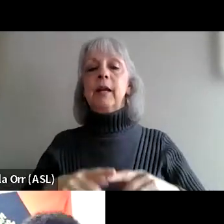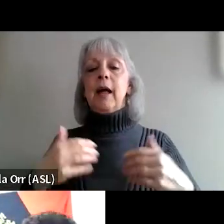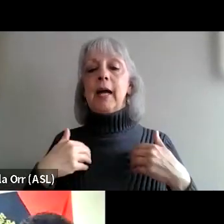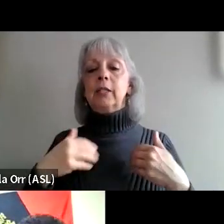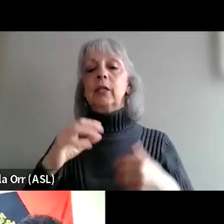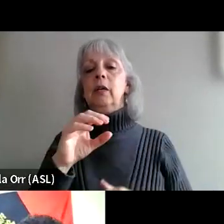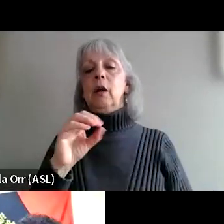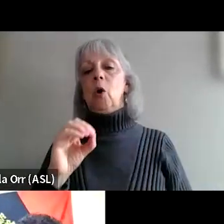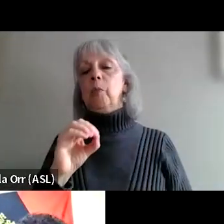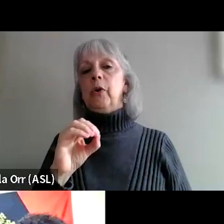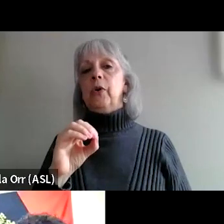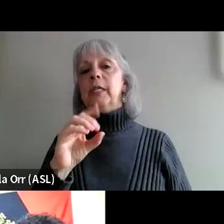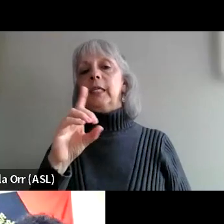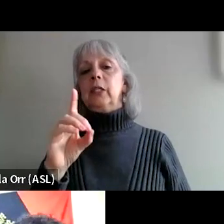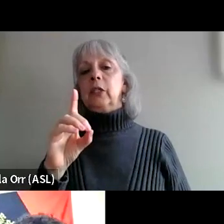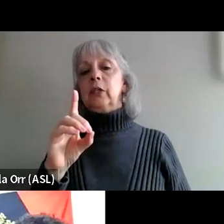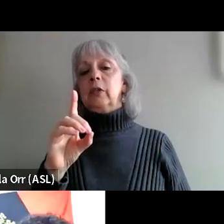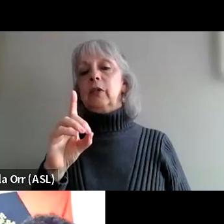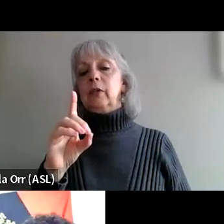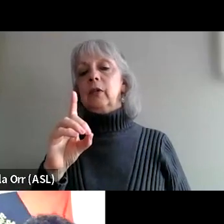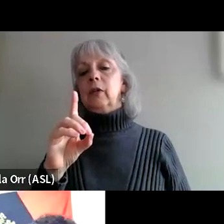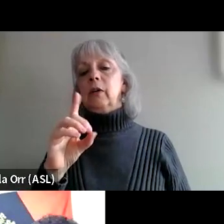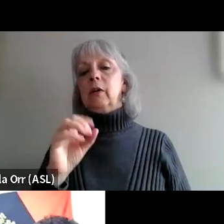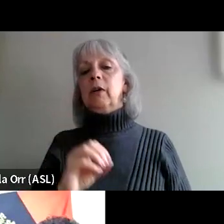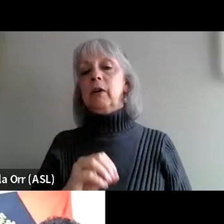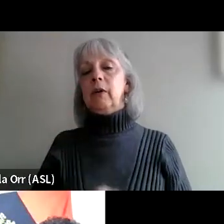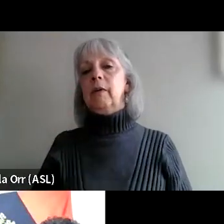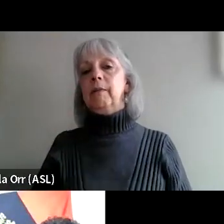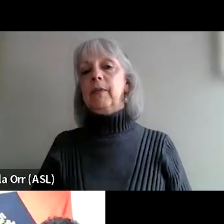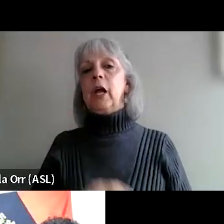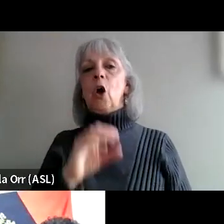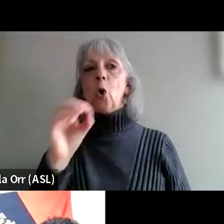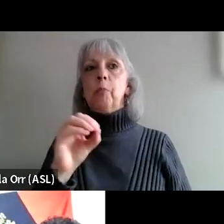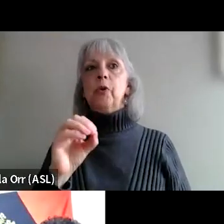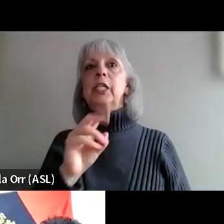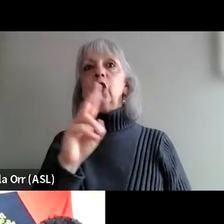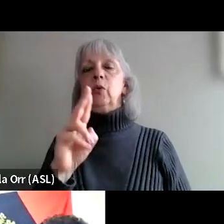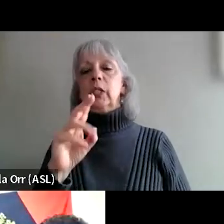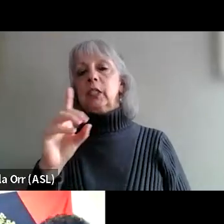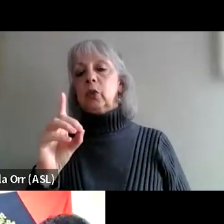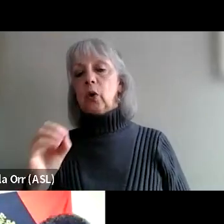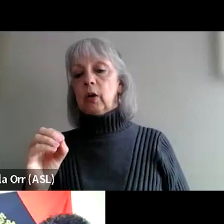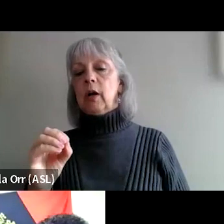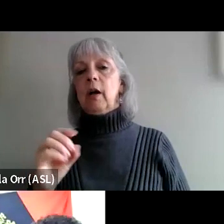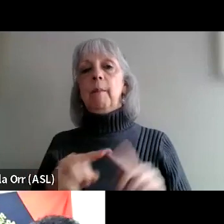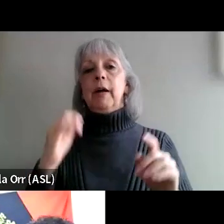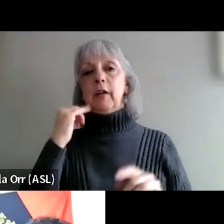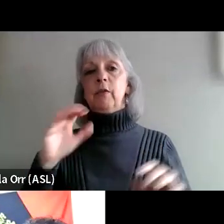No intento complicar esto más de lo necesario, pero si hacen lo que se llama apilar naloxona,